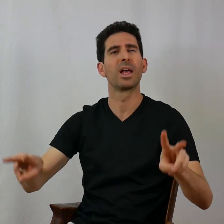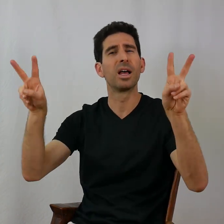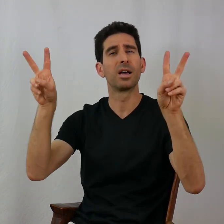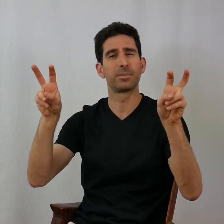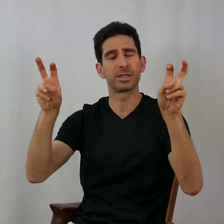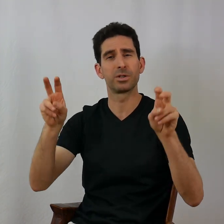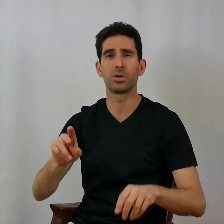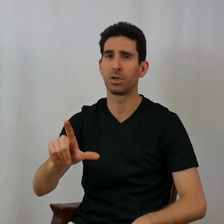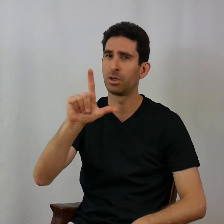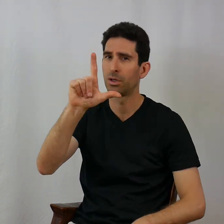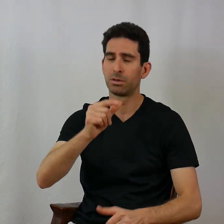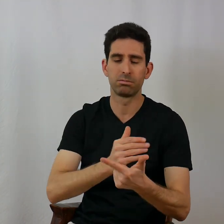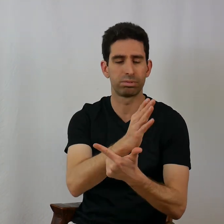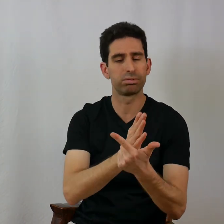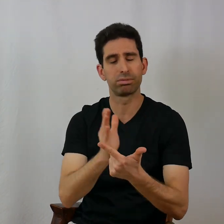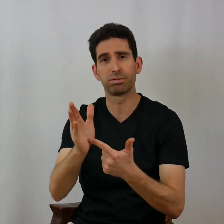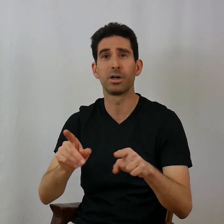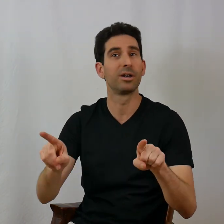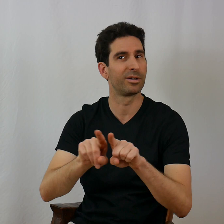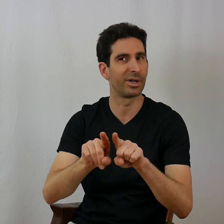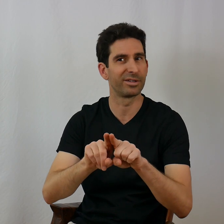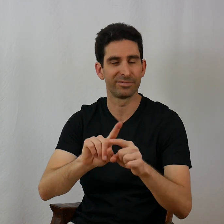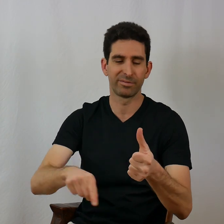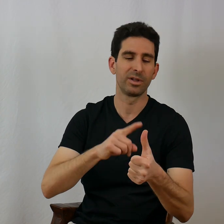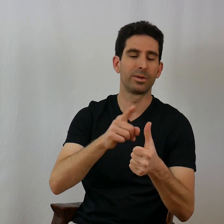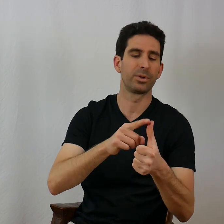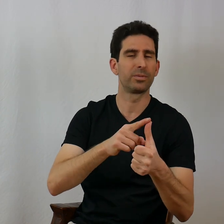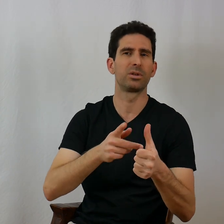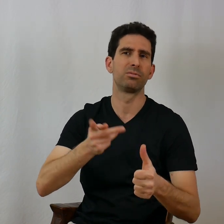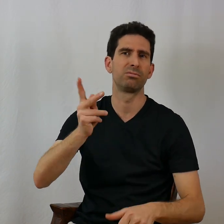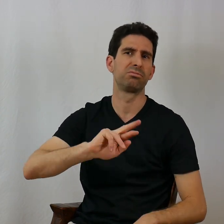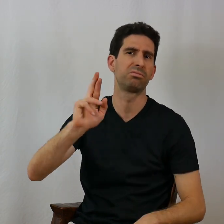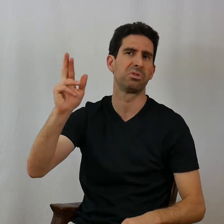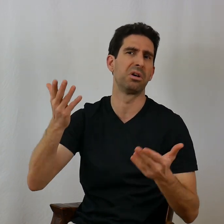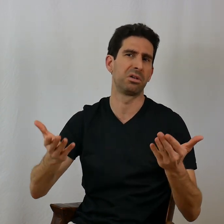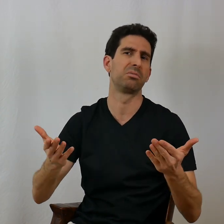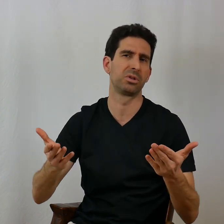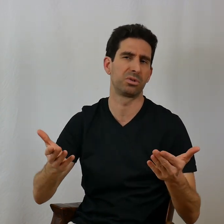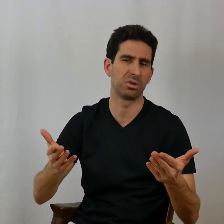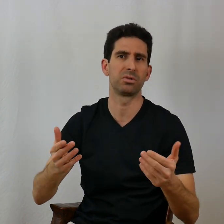L'expression a aussi deux sens. Le premier, plus rare maintenant,